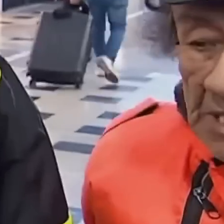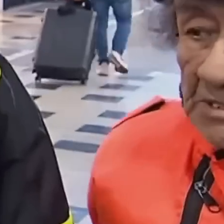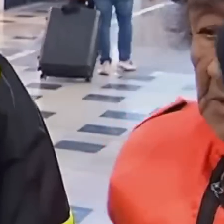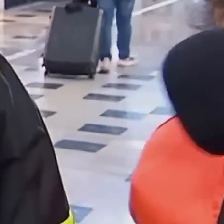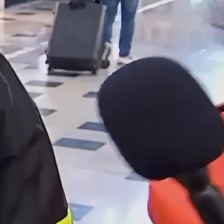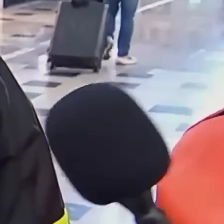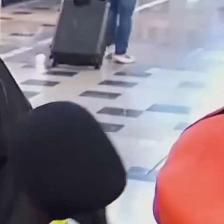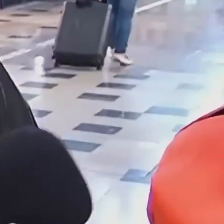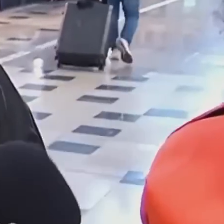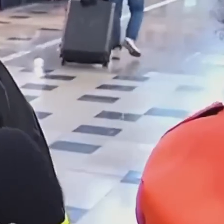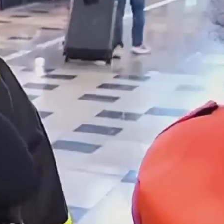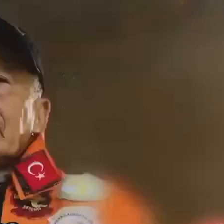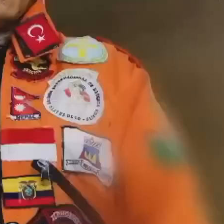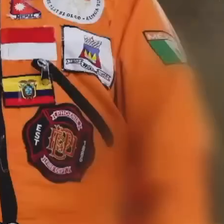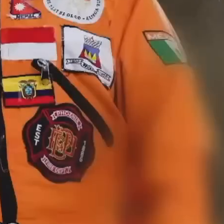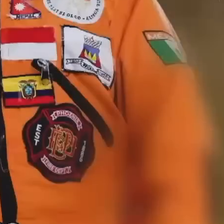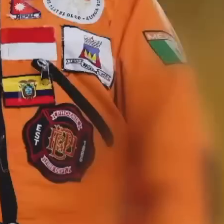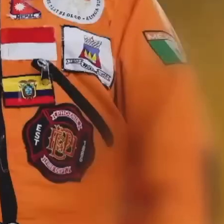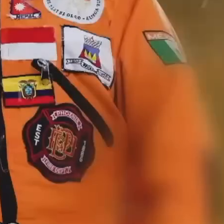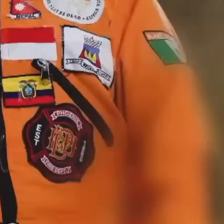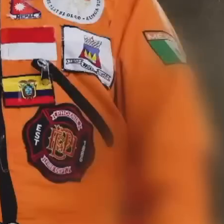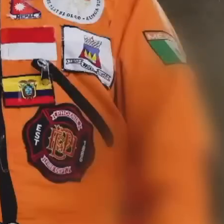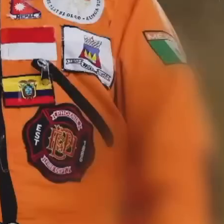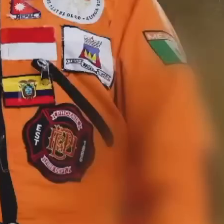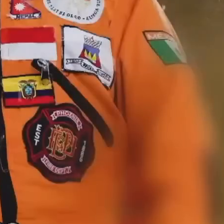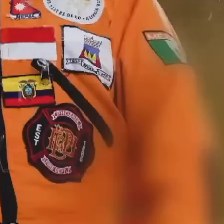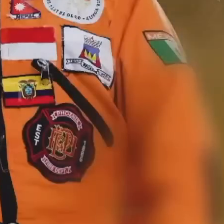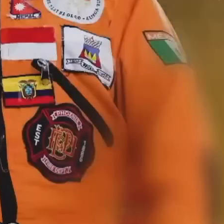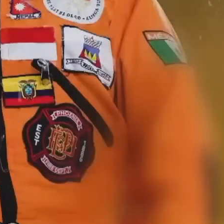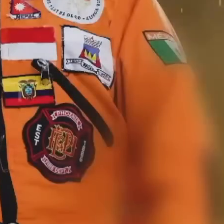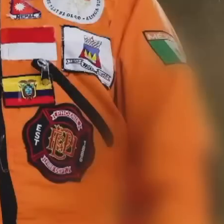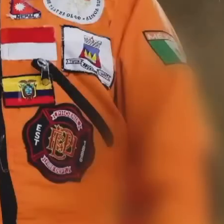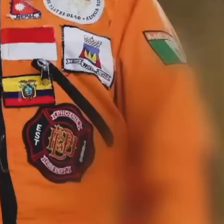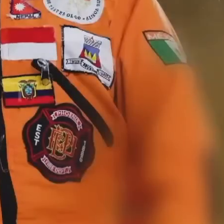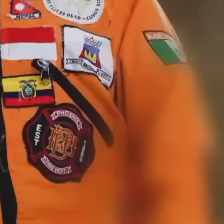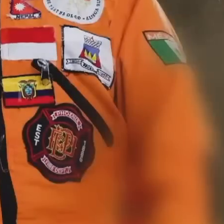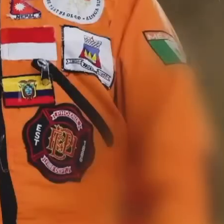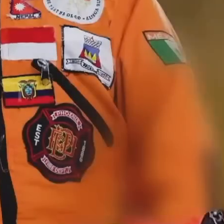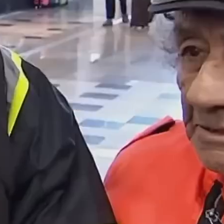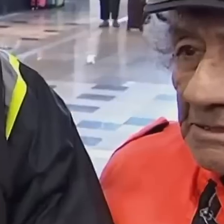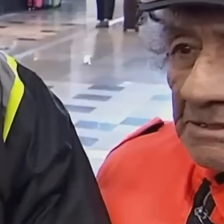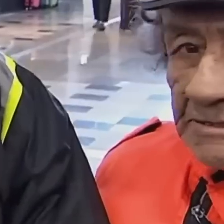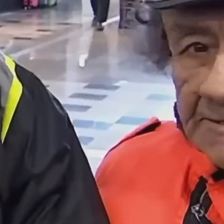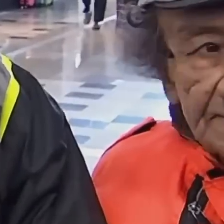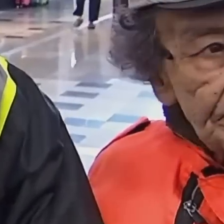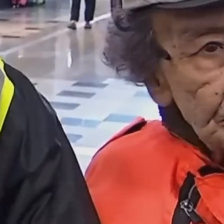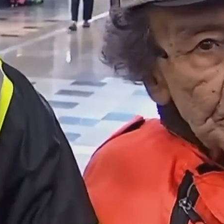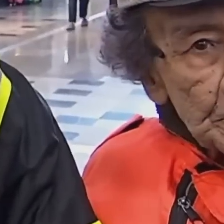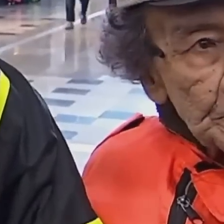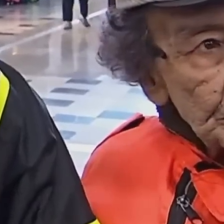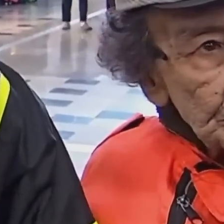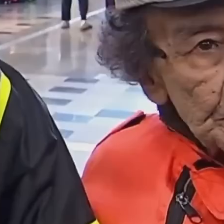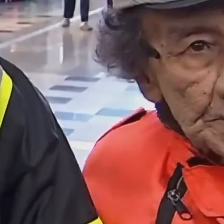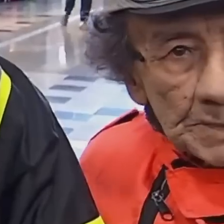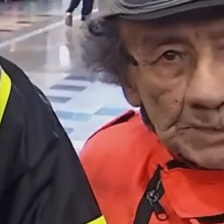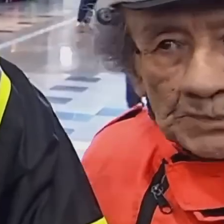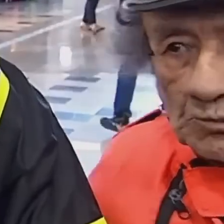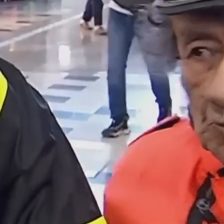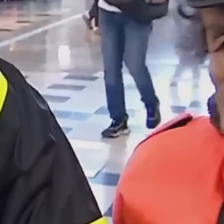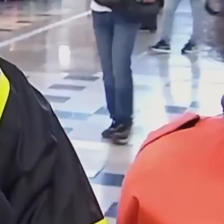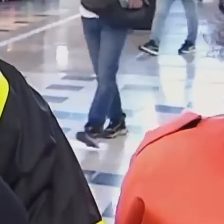Héctor Méndez presidente fundador de topos aseca Vamos a continuar nuestra labor que acabamos de